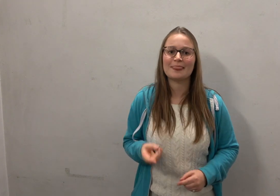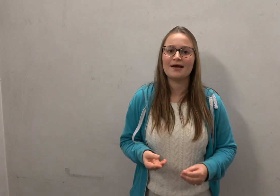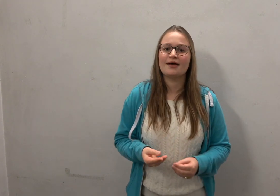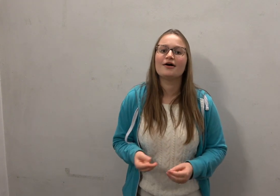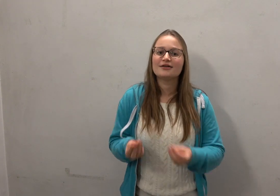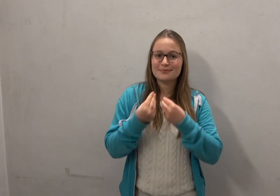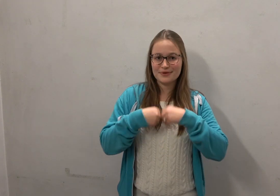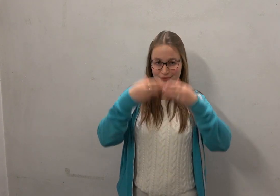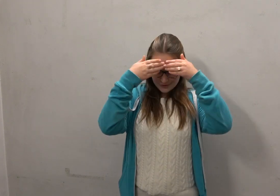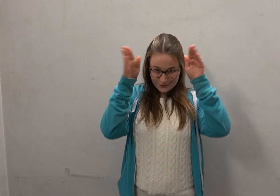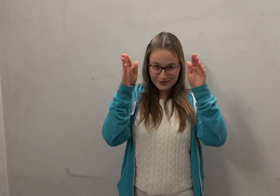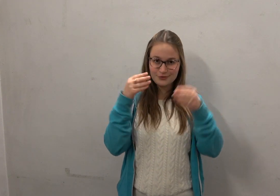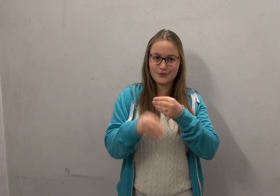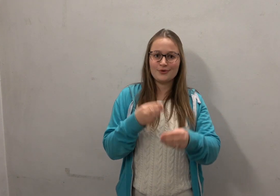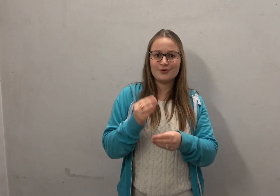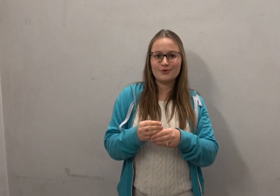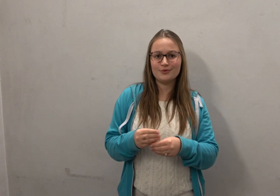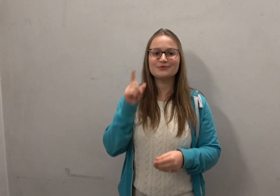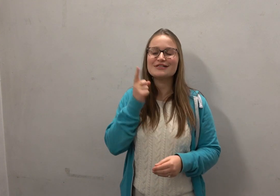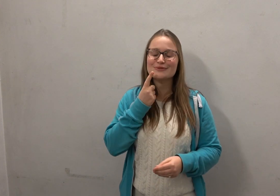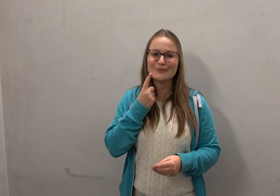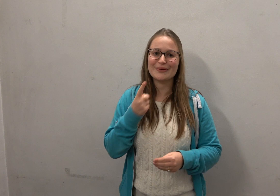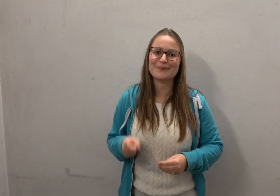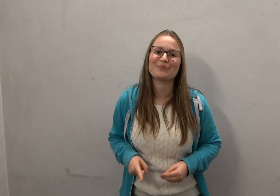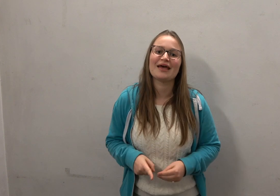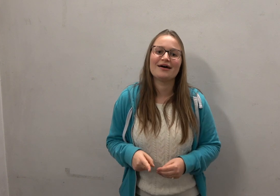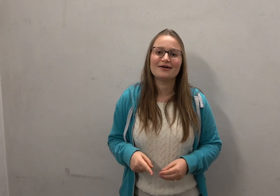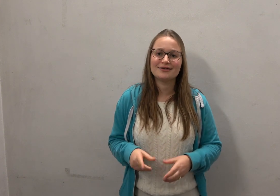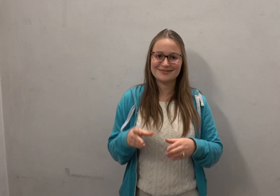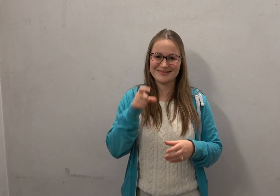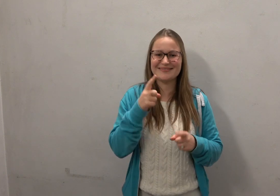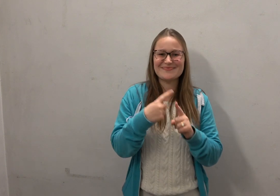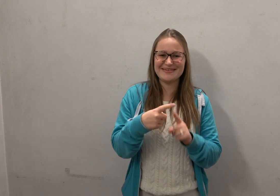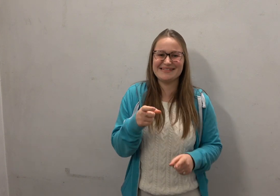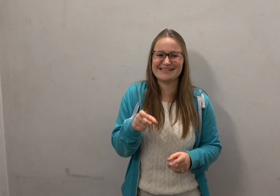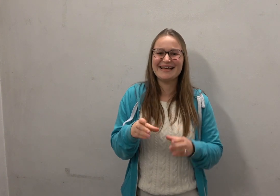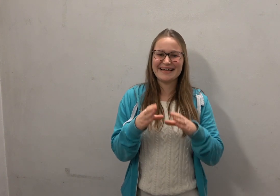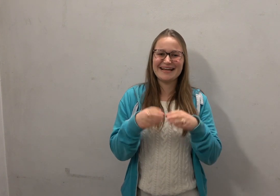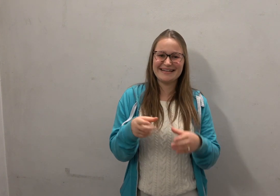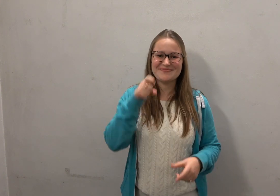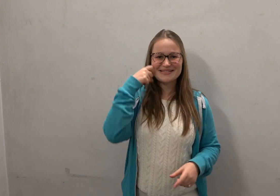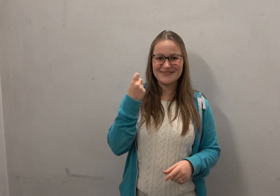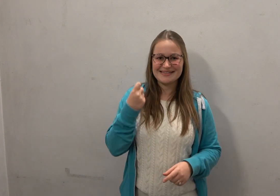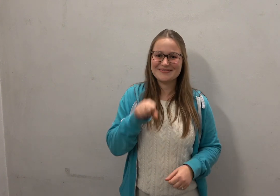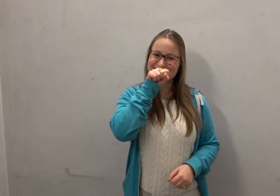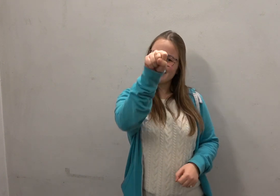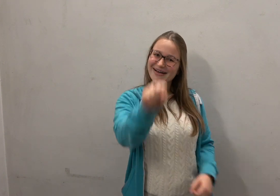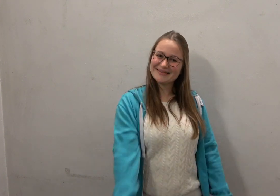et cela m’a aussi permis de m'ouvrir au monde des sourds. En plus, l’équipe est chouette, je les adore!